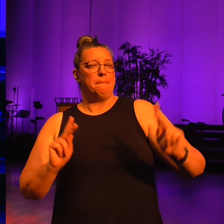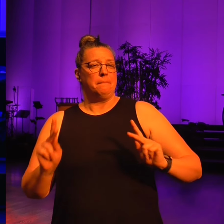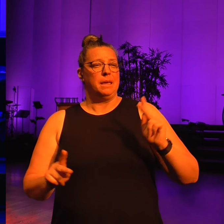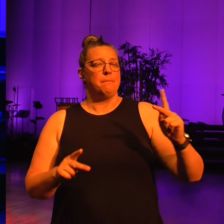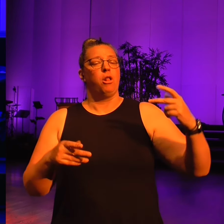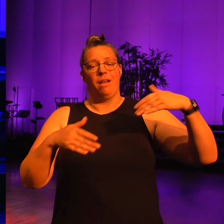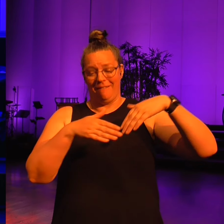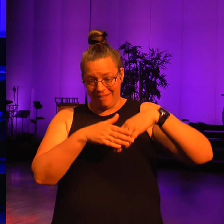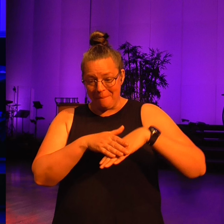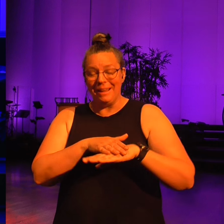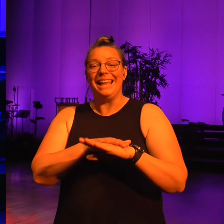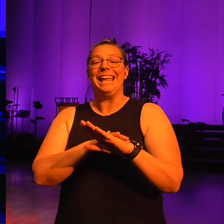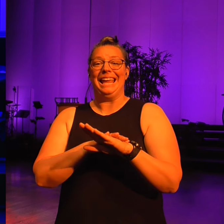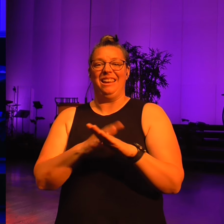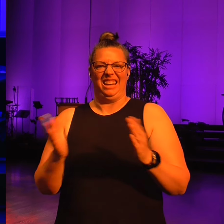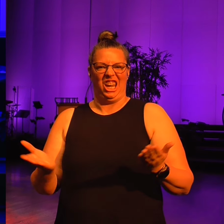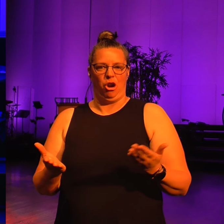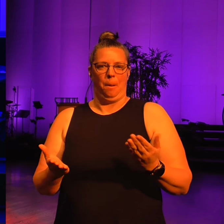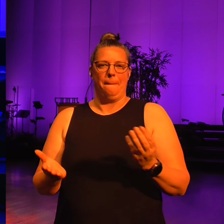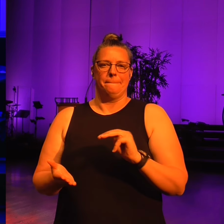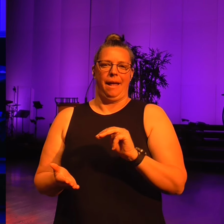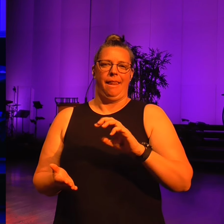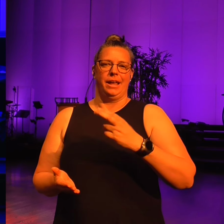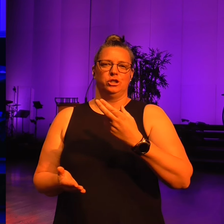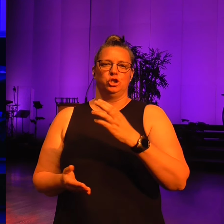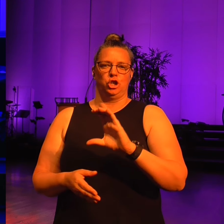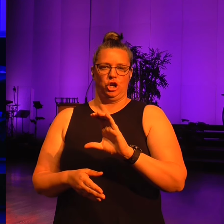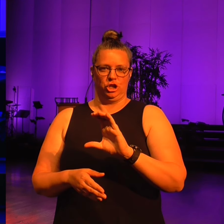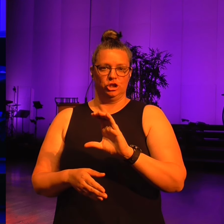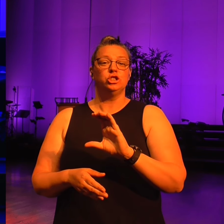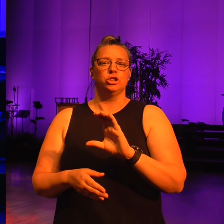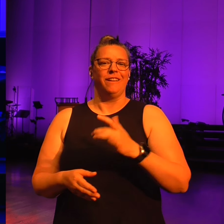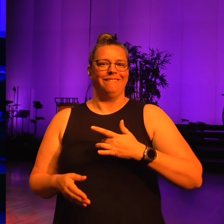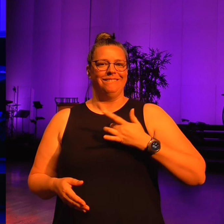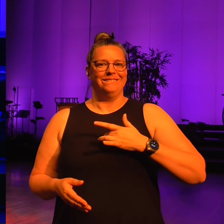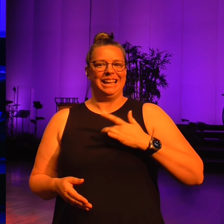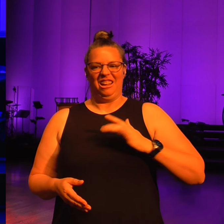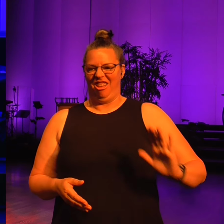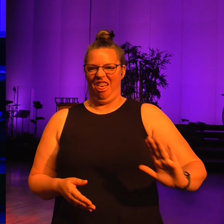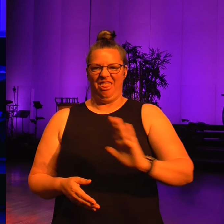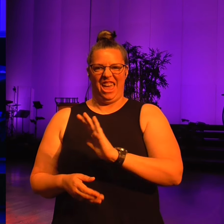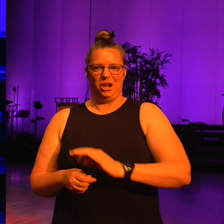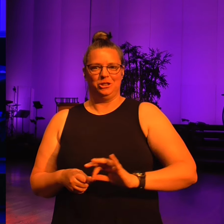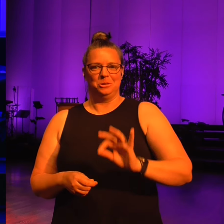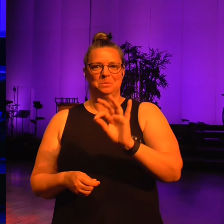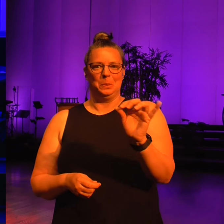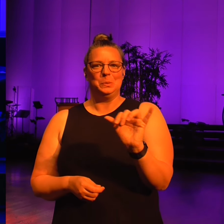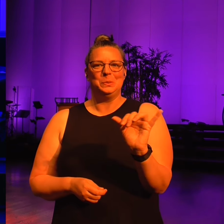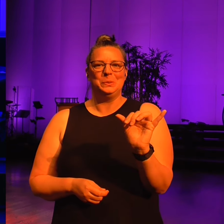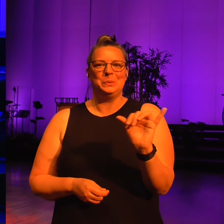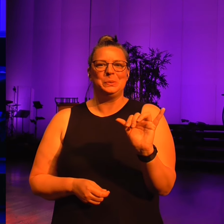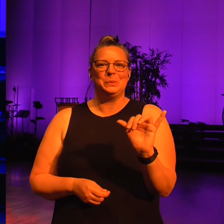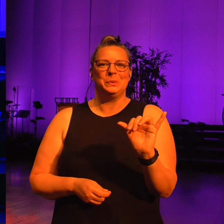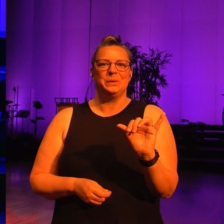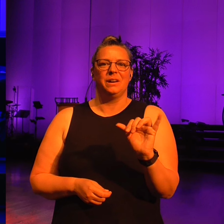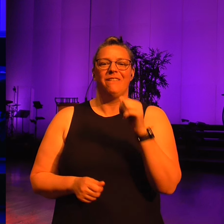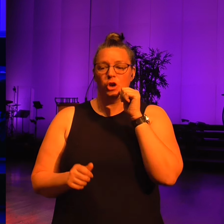estructura aquí en Mile High Church También puedes sentir su presencia Y por cada persona que está